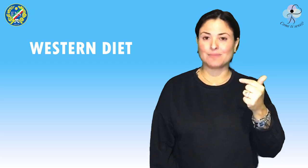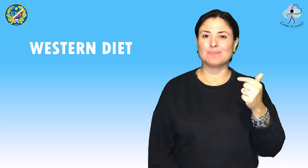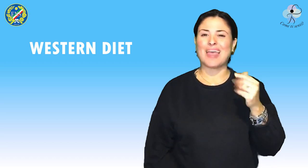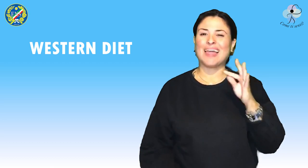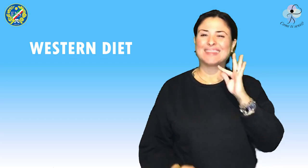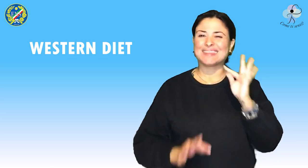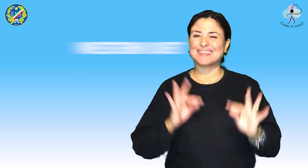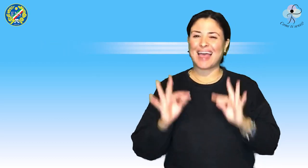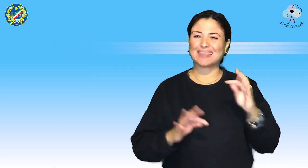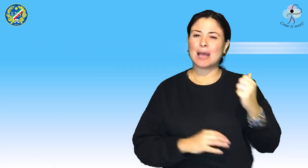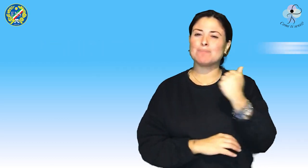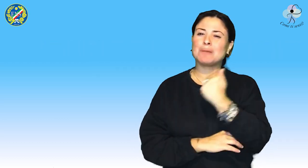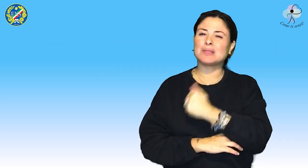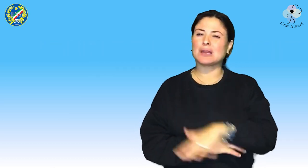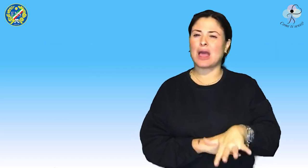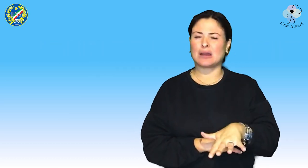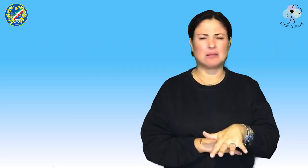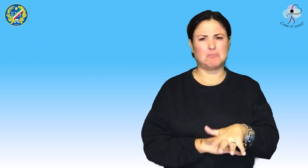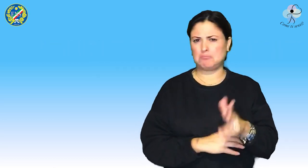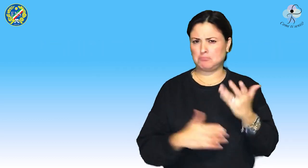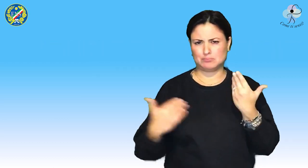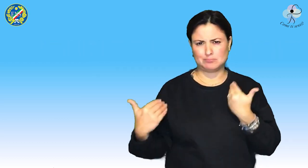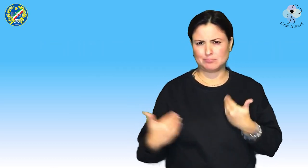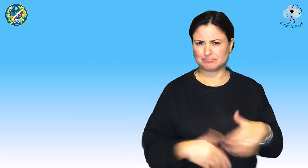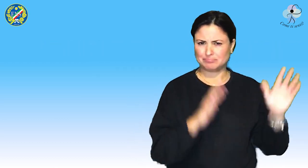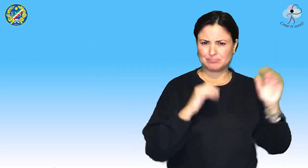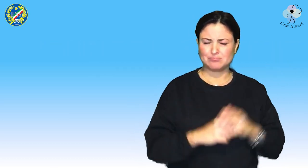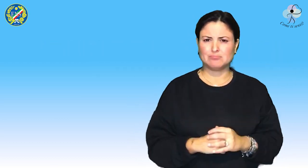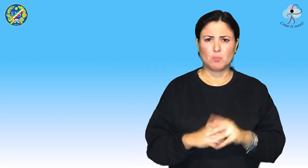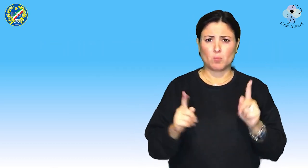abbandonando la tradizione mediterranea